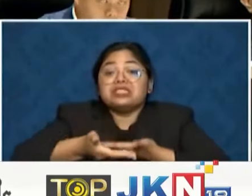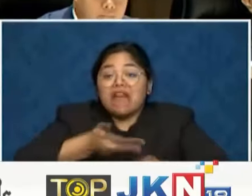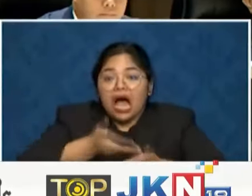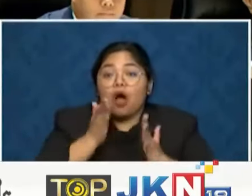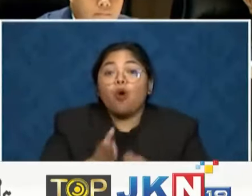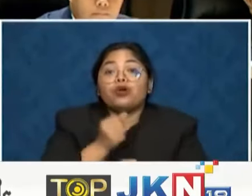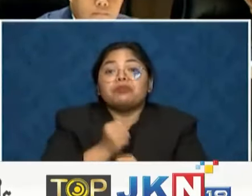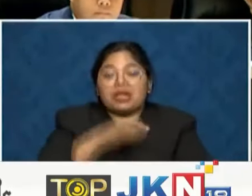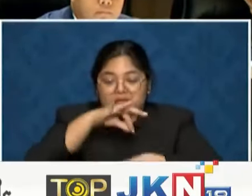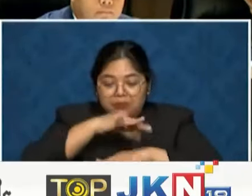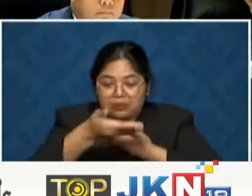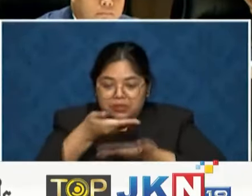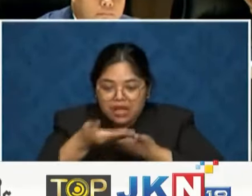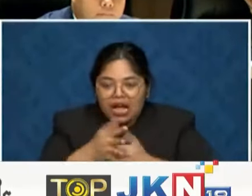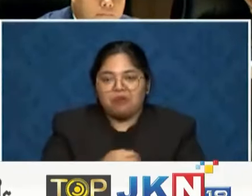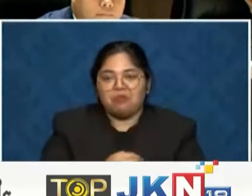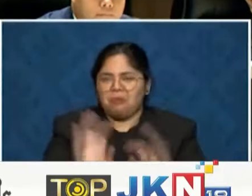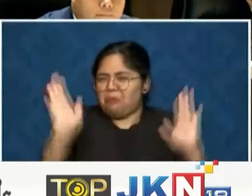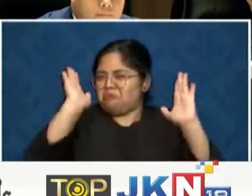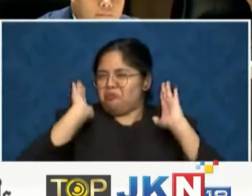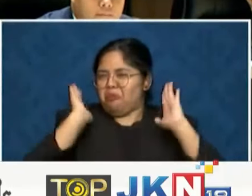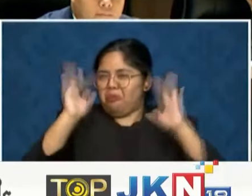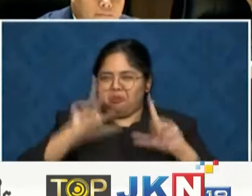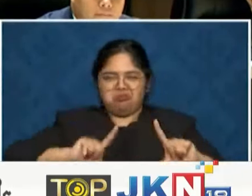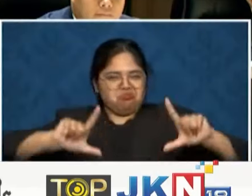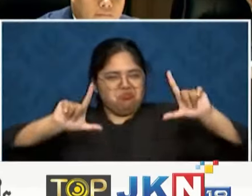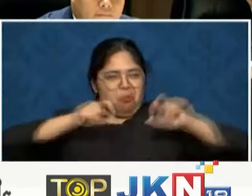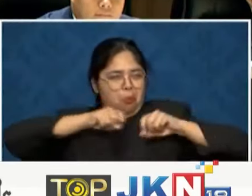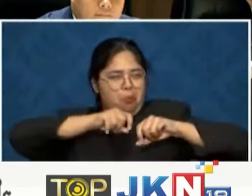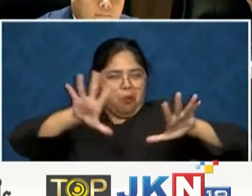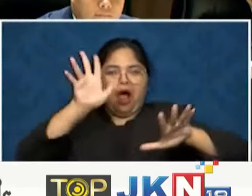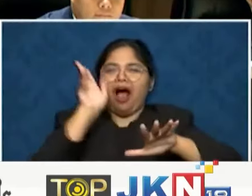นายกจึงหงุดหงิดทุกครั้งที่ถามเรื่องนี้ เพราะมันเป็นคำถามดิสเครดิตนายกโดยตรงข้อ